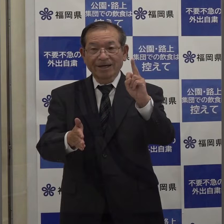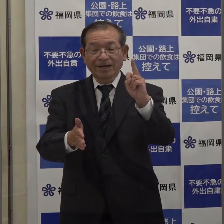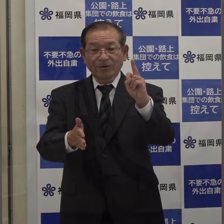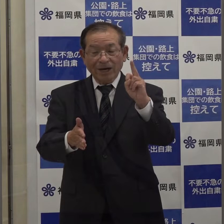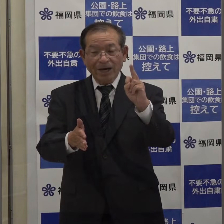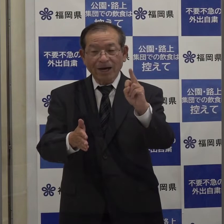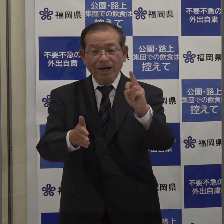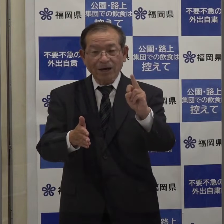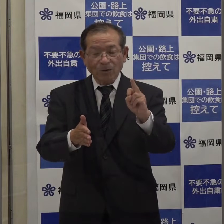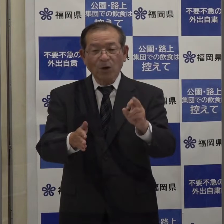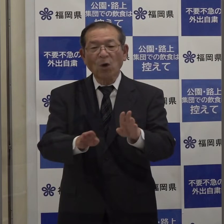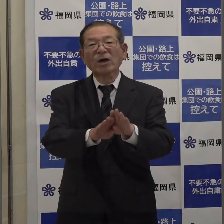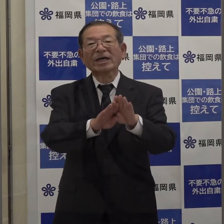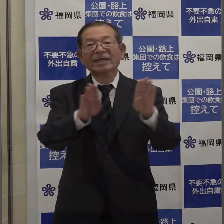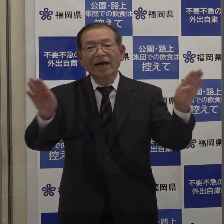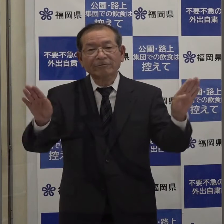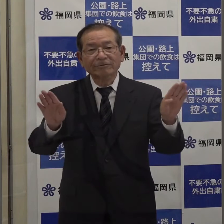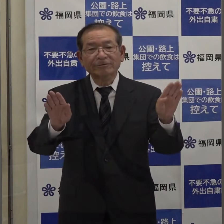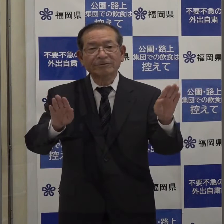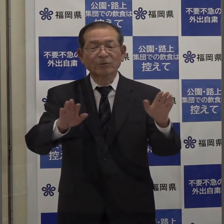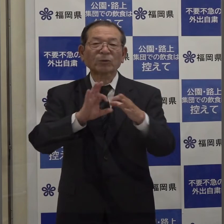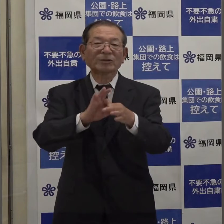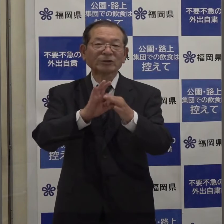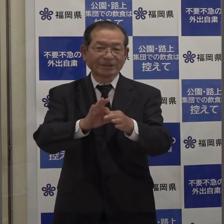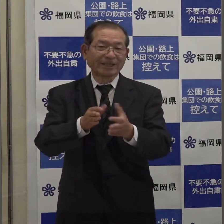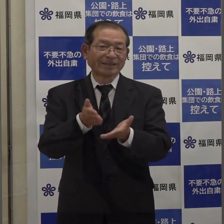この開設についてご説明を申し上げます